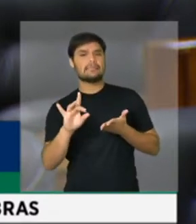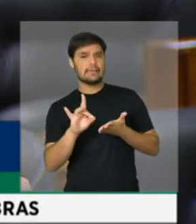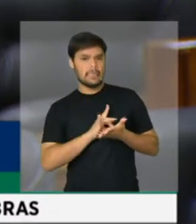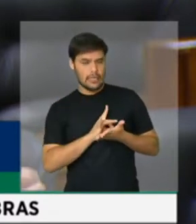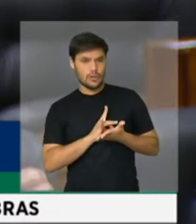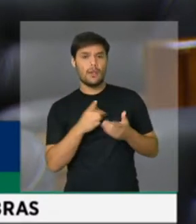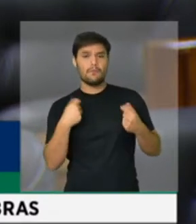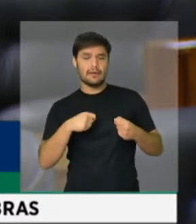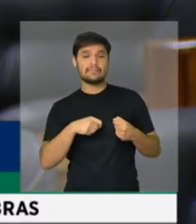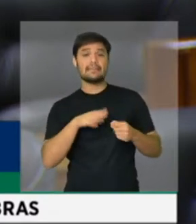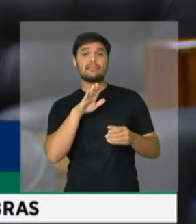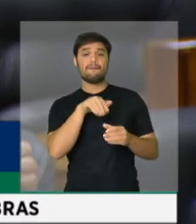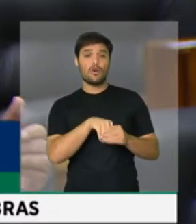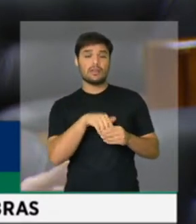PARTE DA LIDERANÇA, POR ESSE